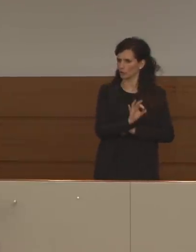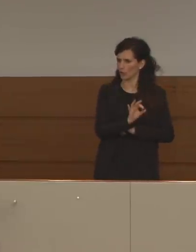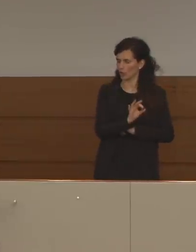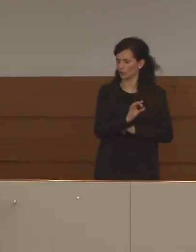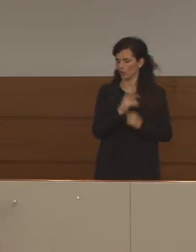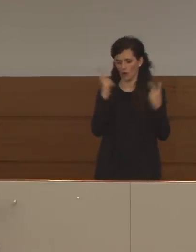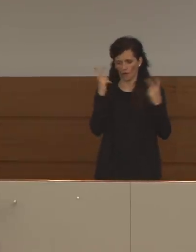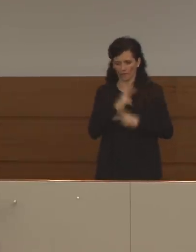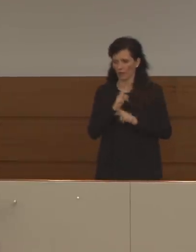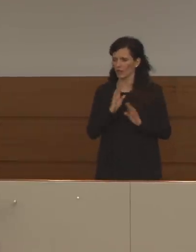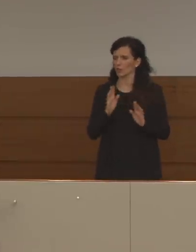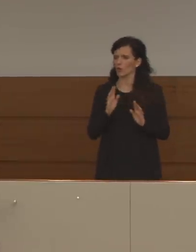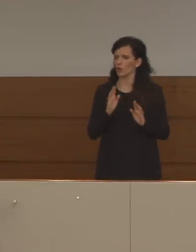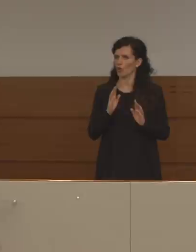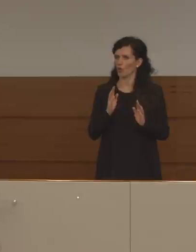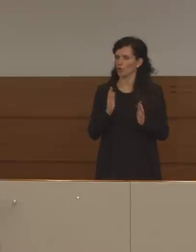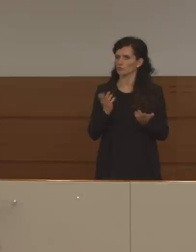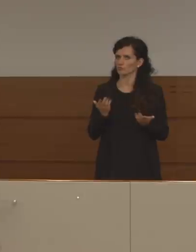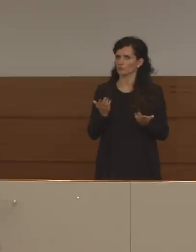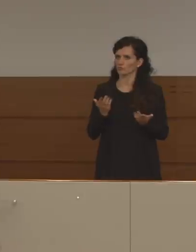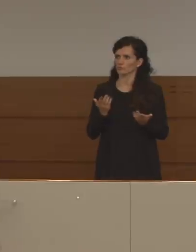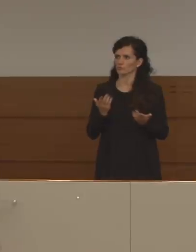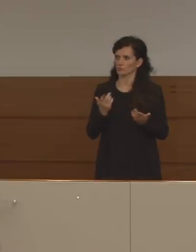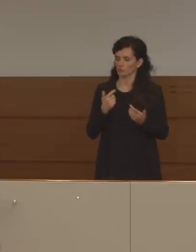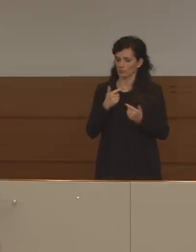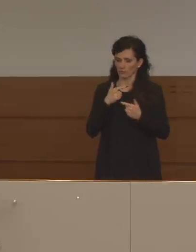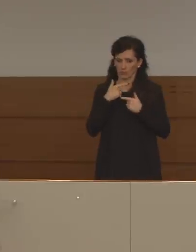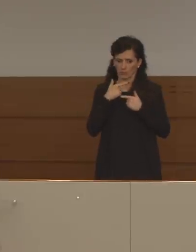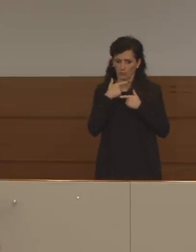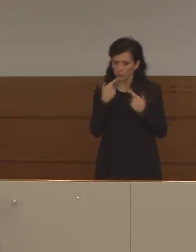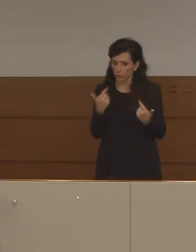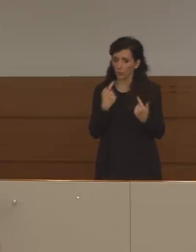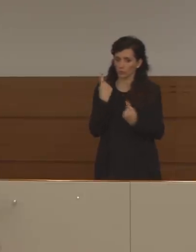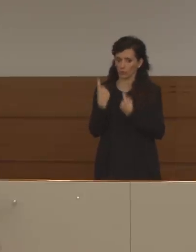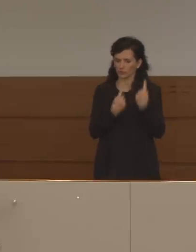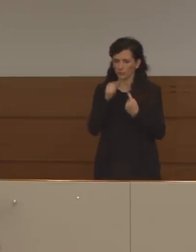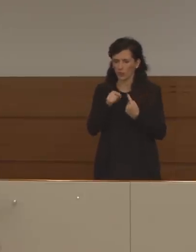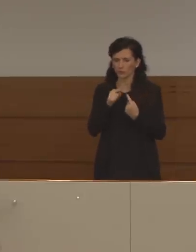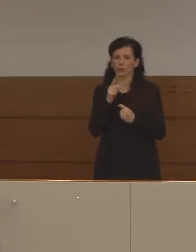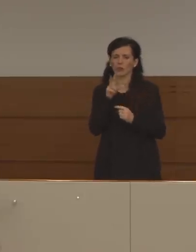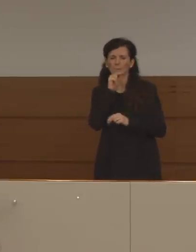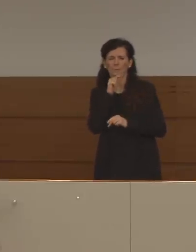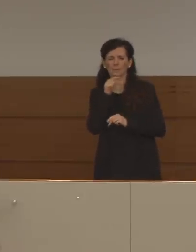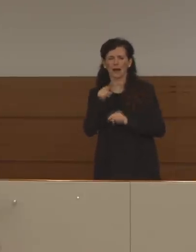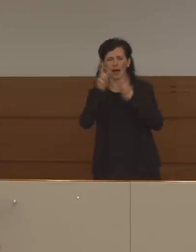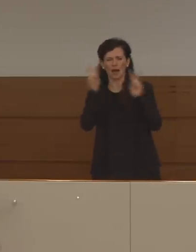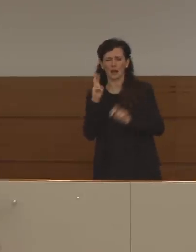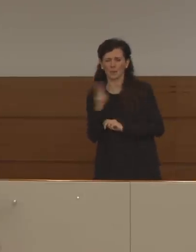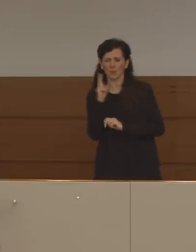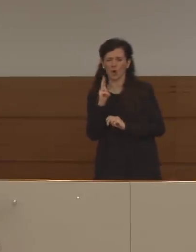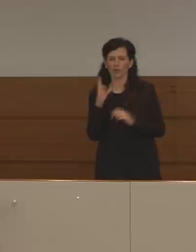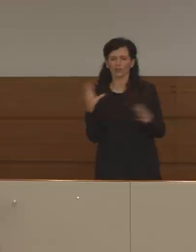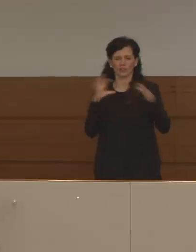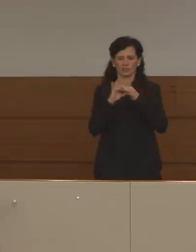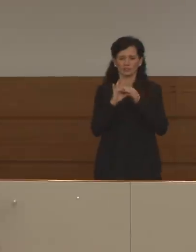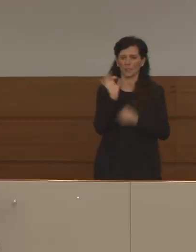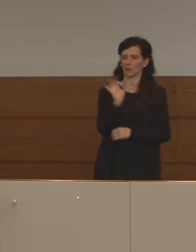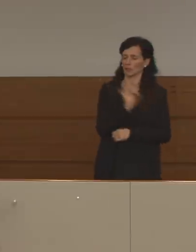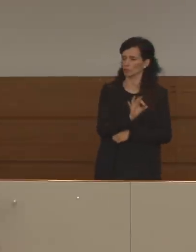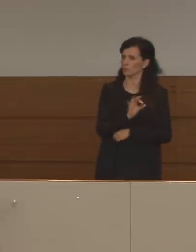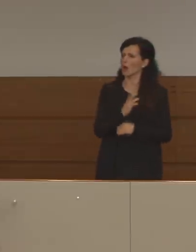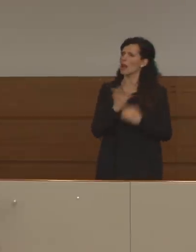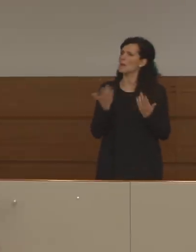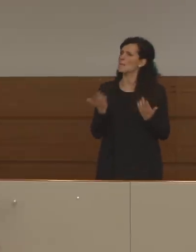ovviamente ridurre questi drammi a numeri però si può intravedere, si era già forse